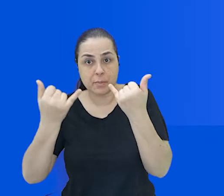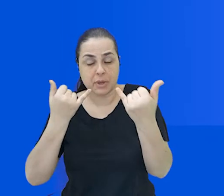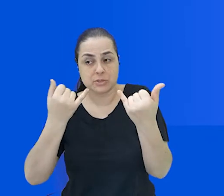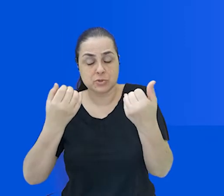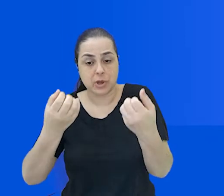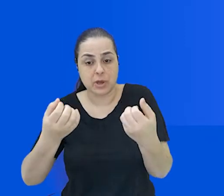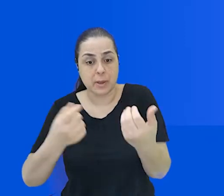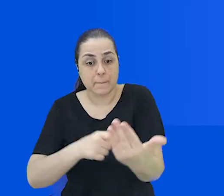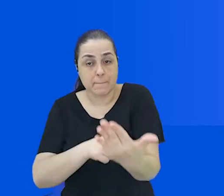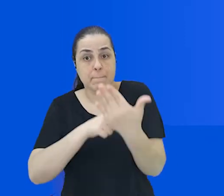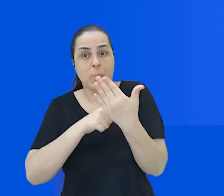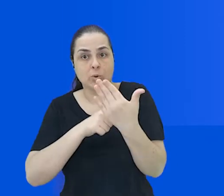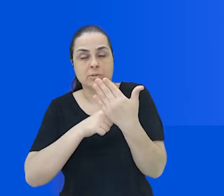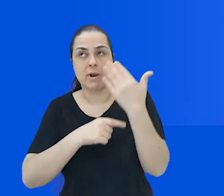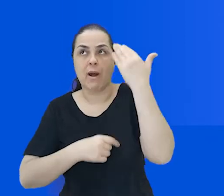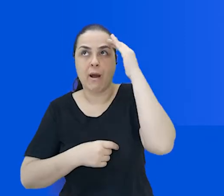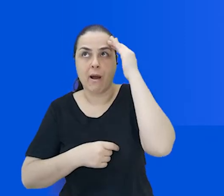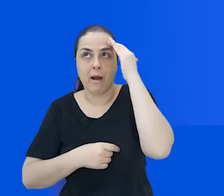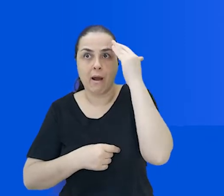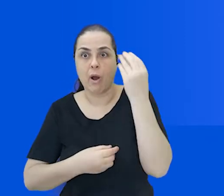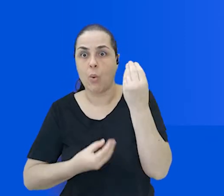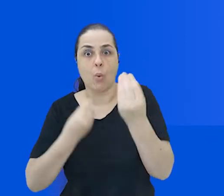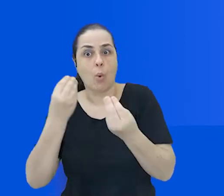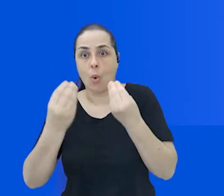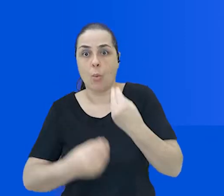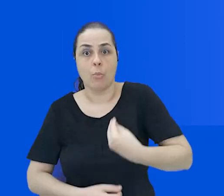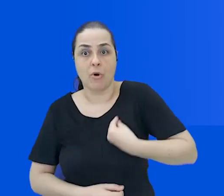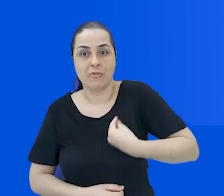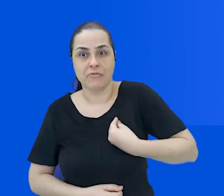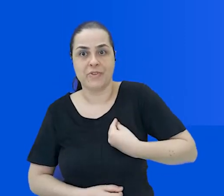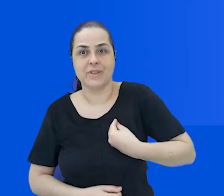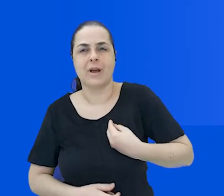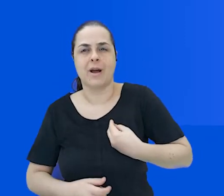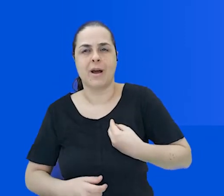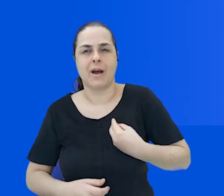sobre o que está acontecendo na vida, para que a gente consiga tomar decisões